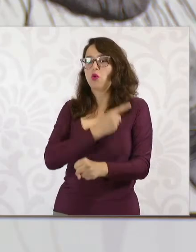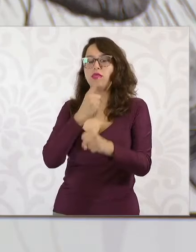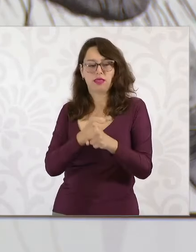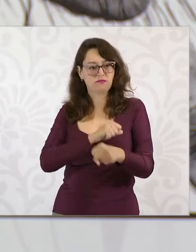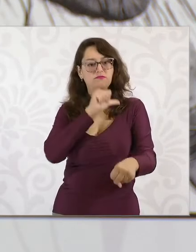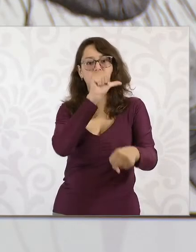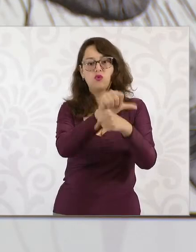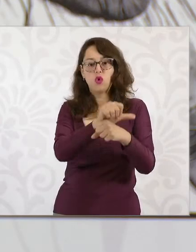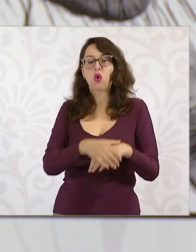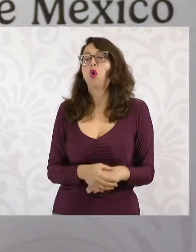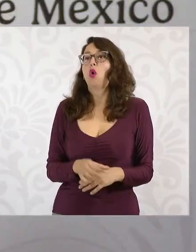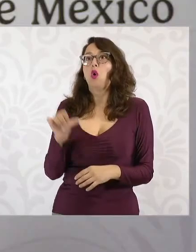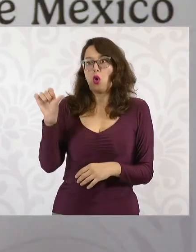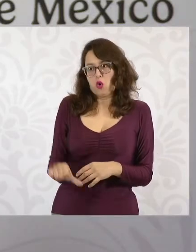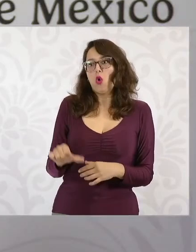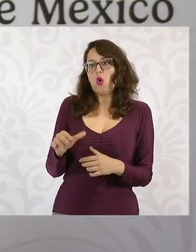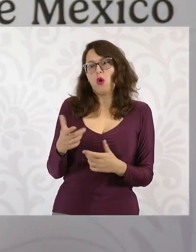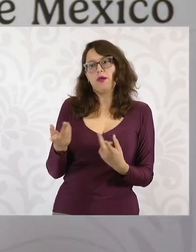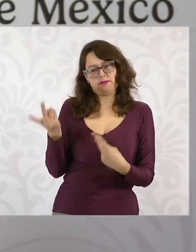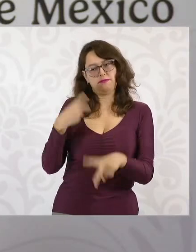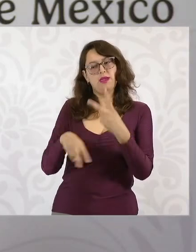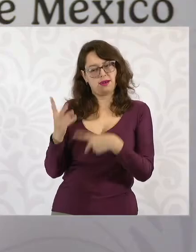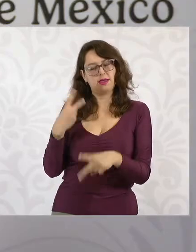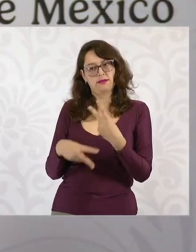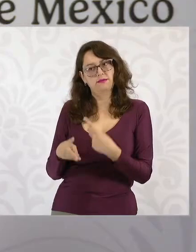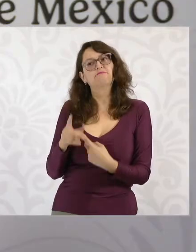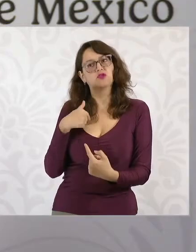el día de hoy va a venir a la reunión. Si hay oportunidad se lo plantearé. Si no,